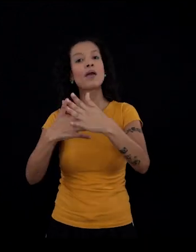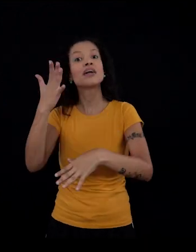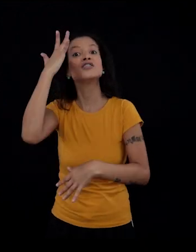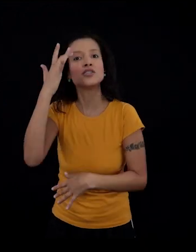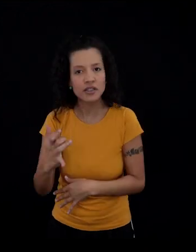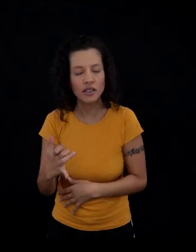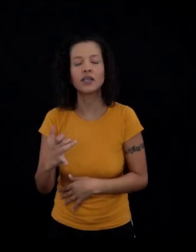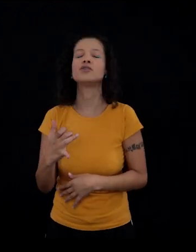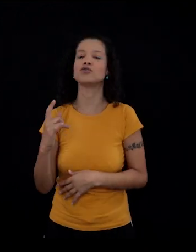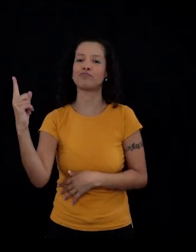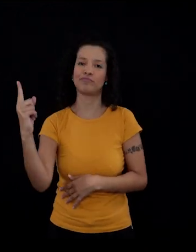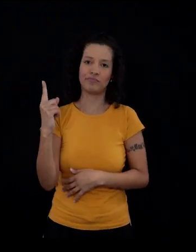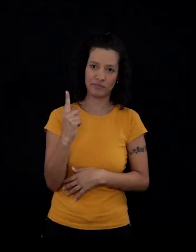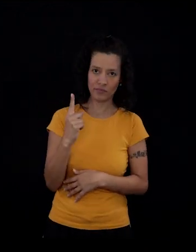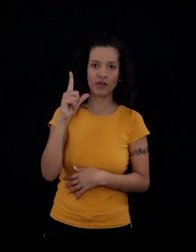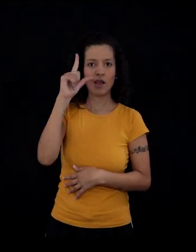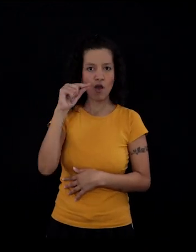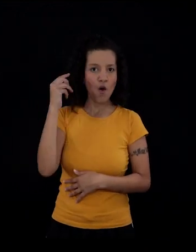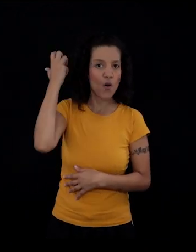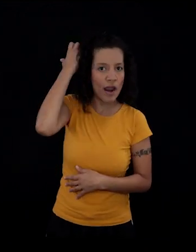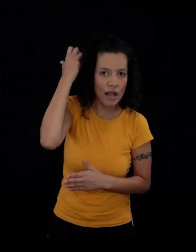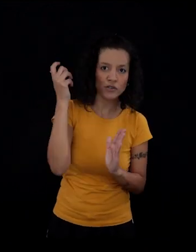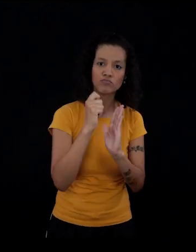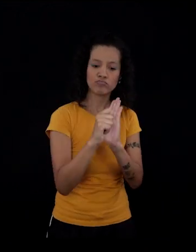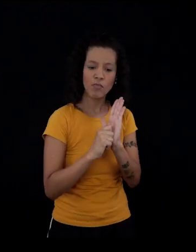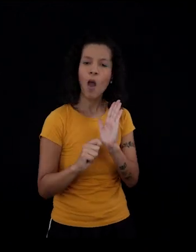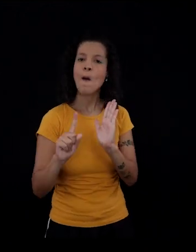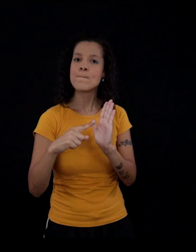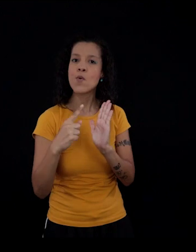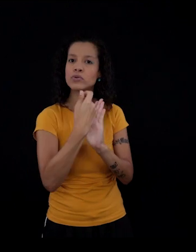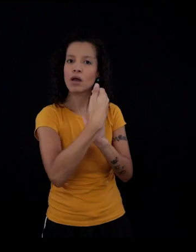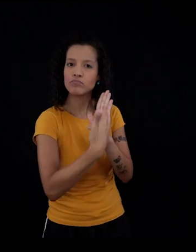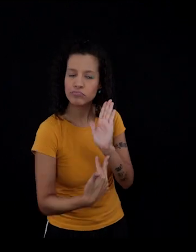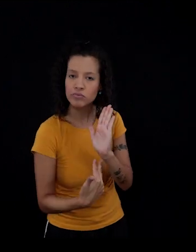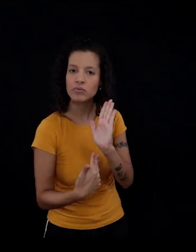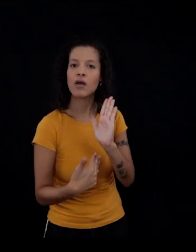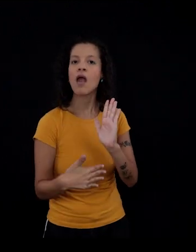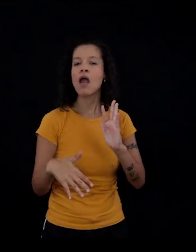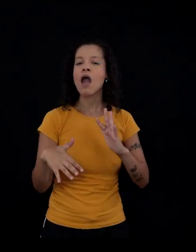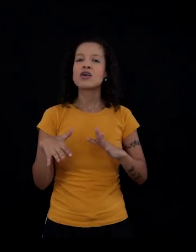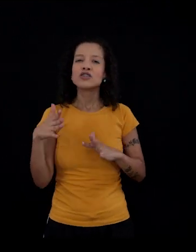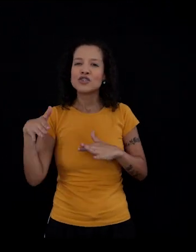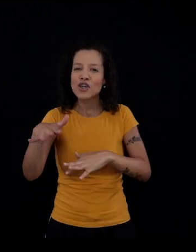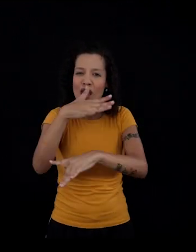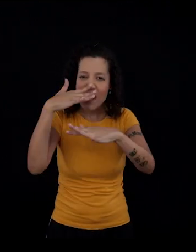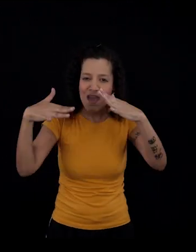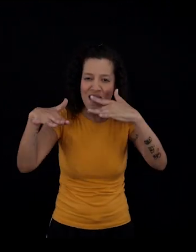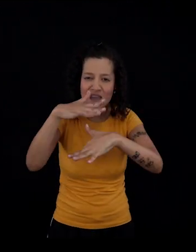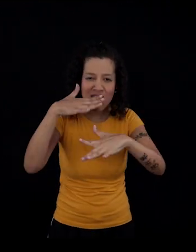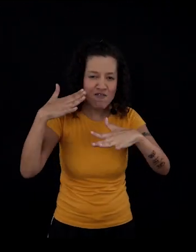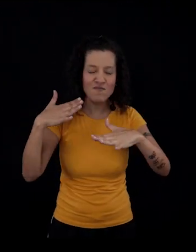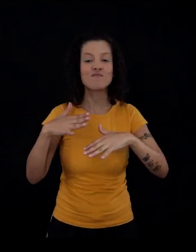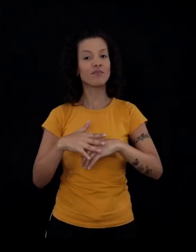e, se não me engano, no dia seguinte ela apareceu com o urubu, não sei o que... pitiú. Beleza. Bacana.